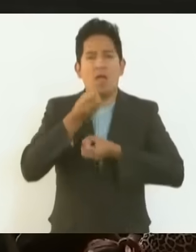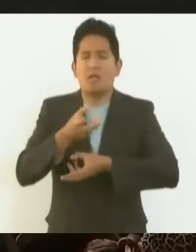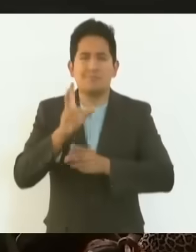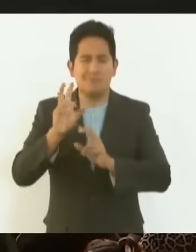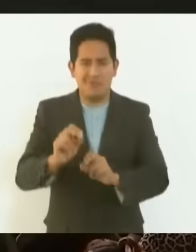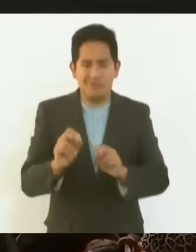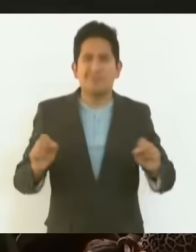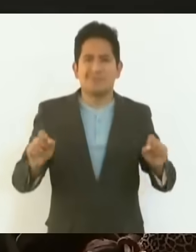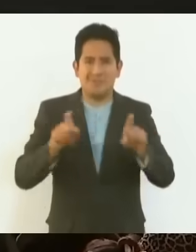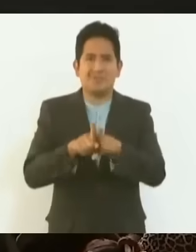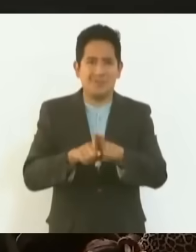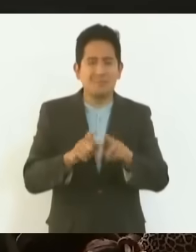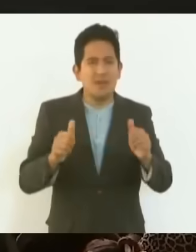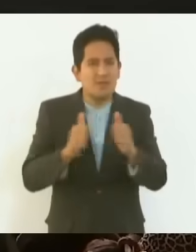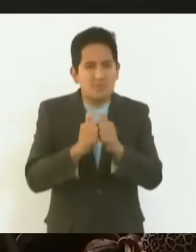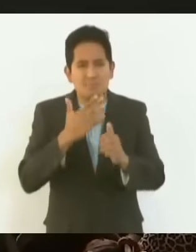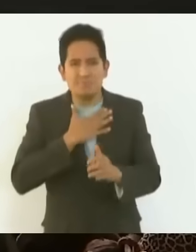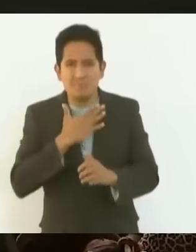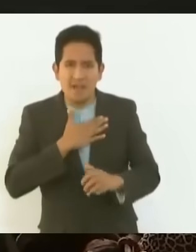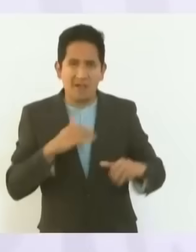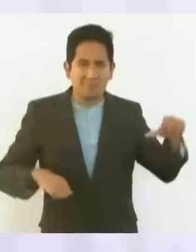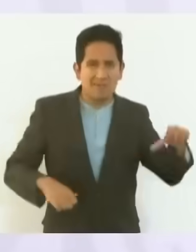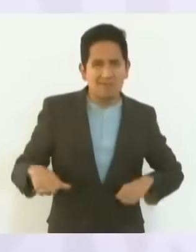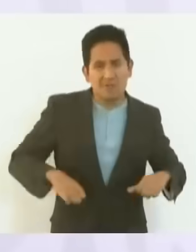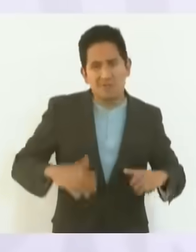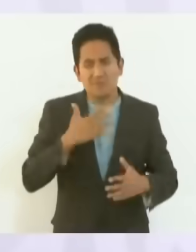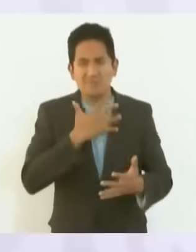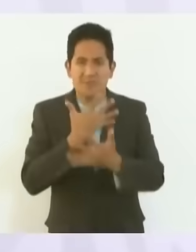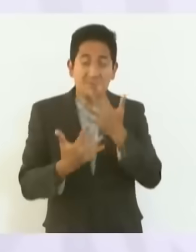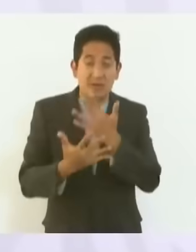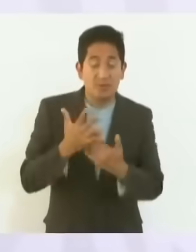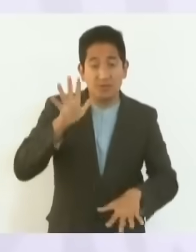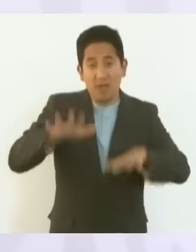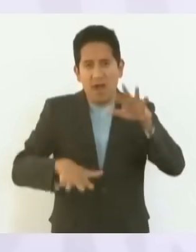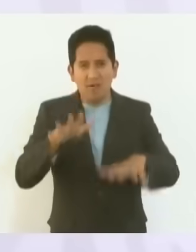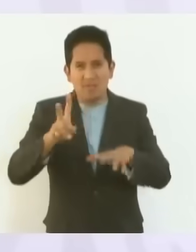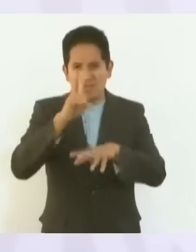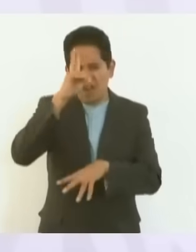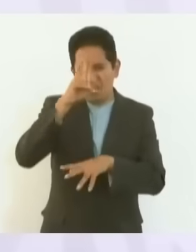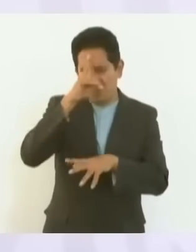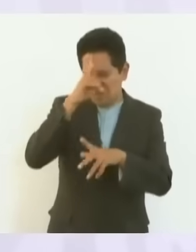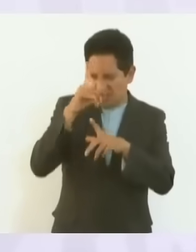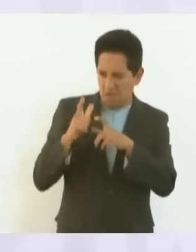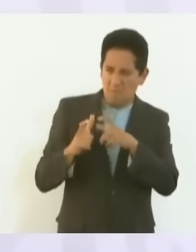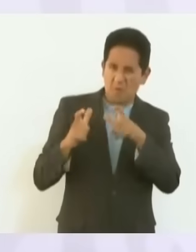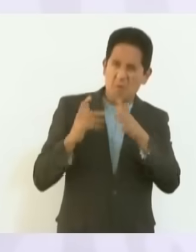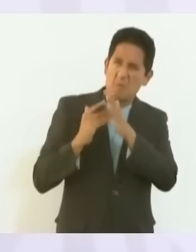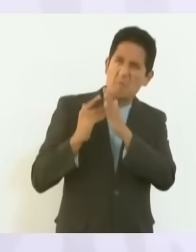a sembrar esperanza, donde ha crecido la venganza o las opciones de violencia y de muerte.